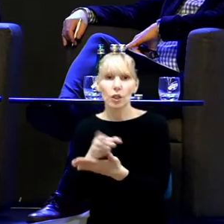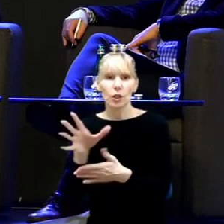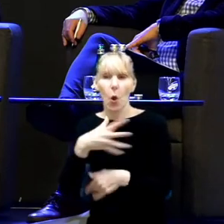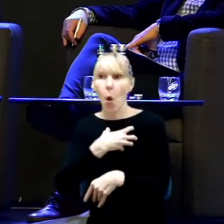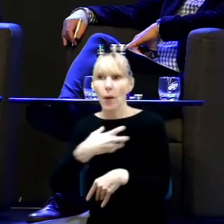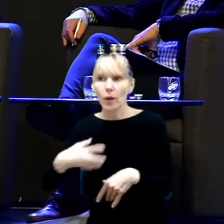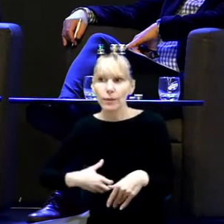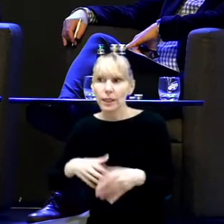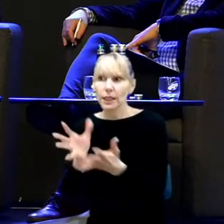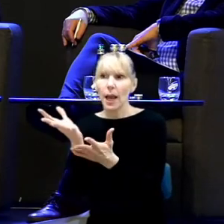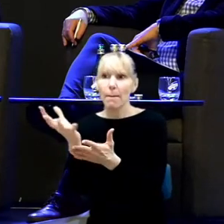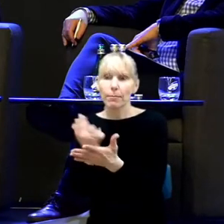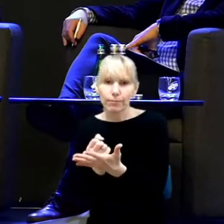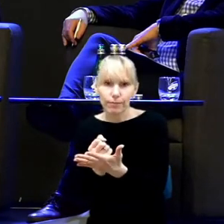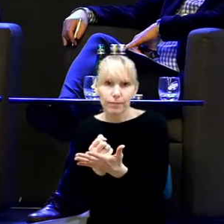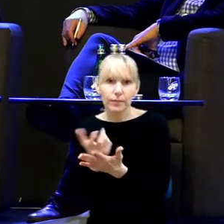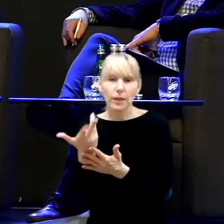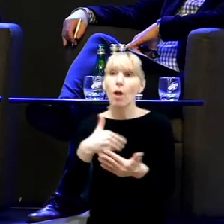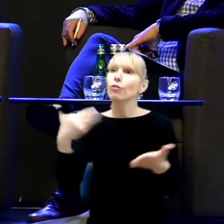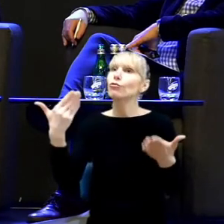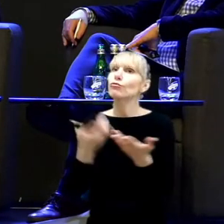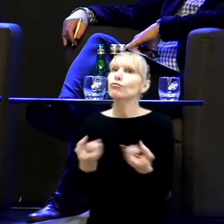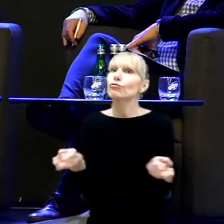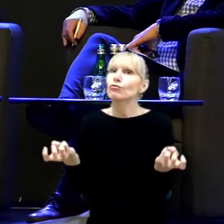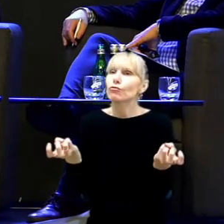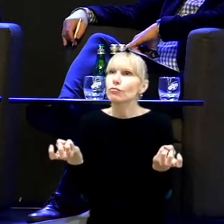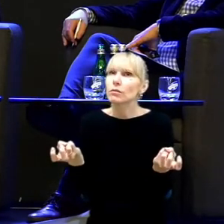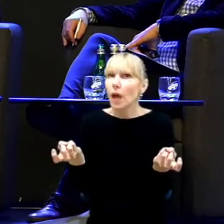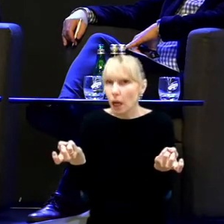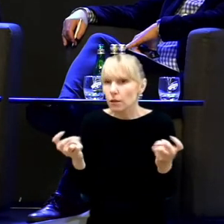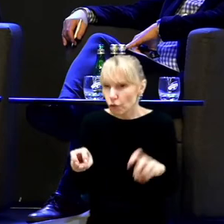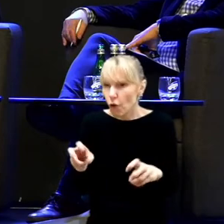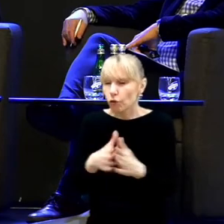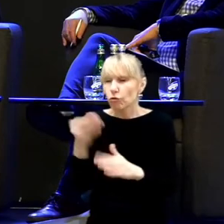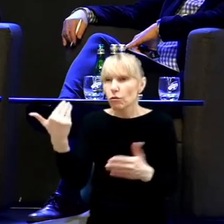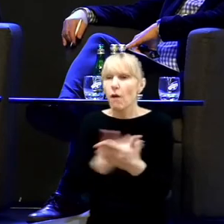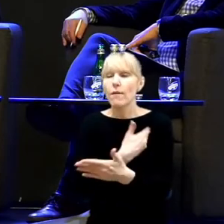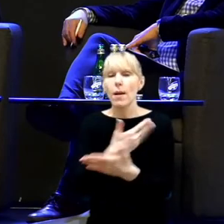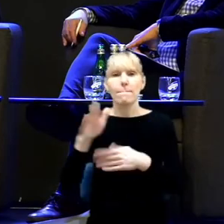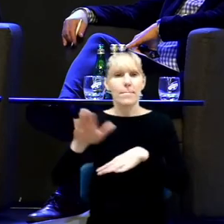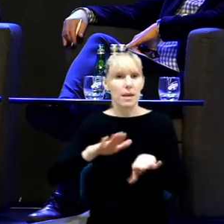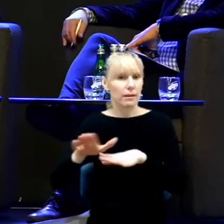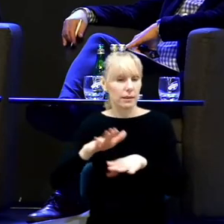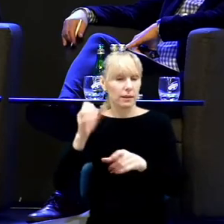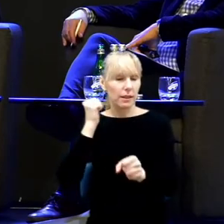tworząc nowe miejsca pracy, tworząc nowe zawody, tworząc nowy system edukacyjny,